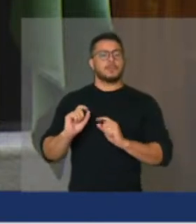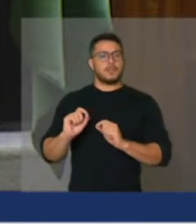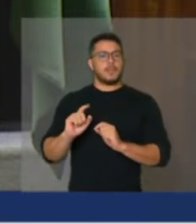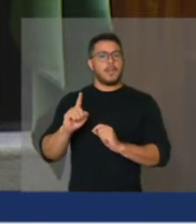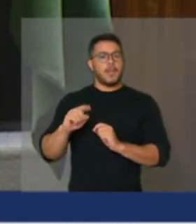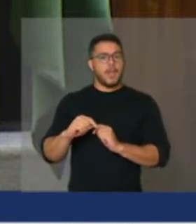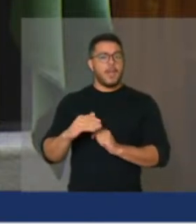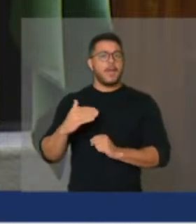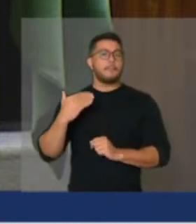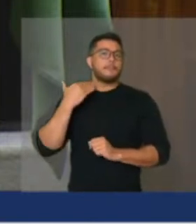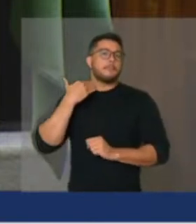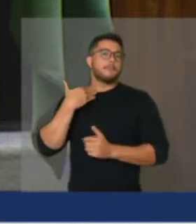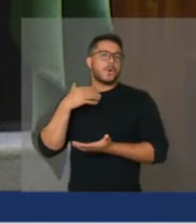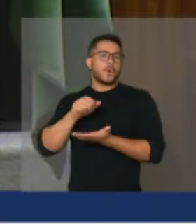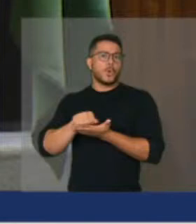ESCONDEU DO POVO, AÍ PODE. O MINISTRO EM MIL DIAS DE